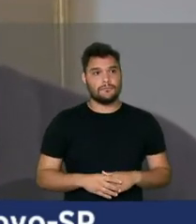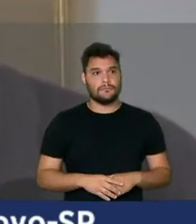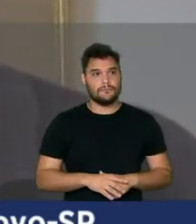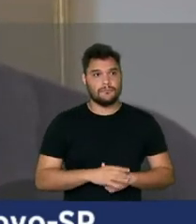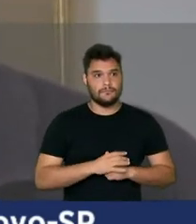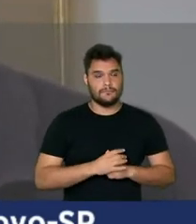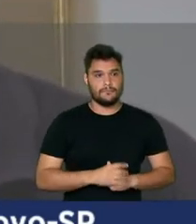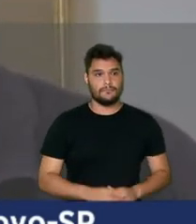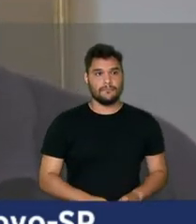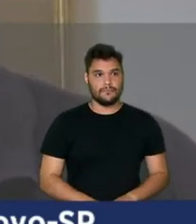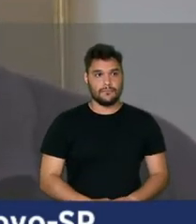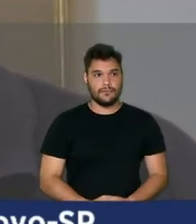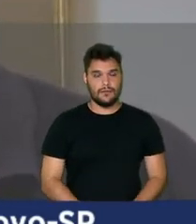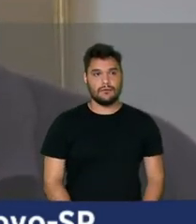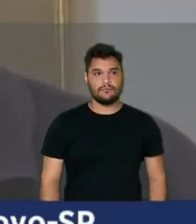JÁ ESTÁ RETOMANDO. E O CONTRADITÓRIO É QUE GRITA A